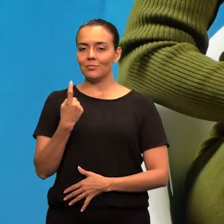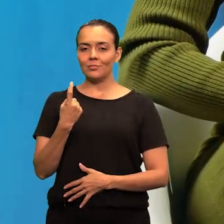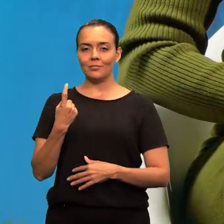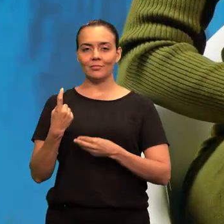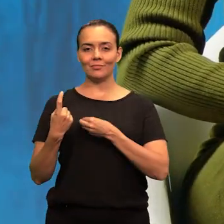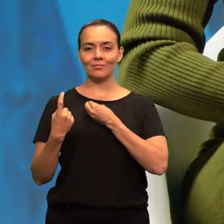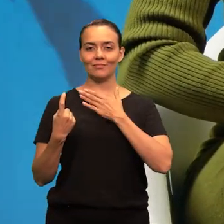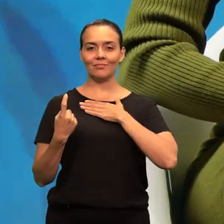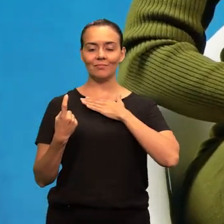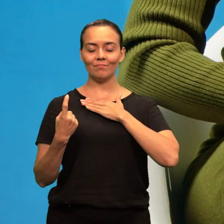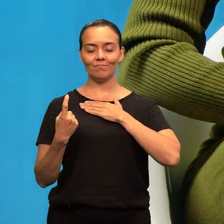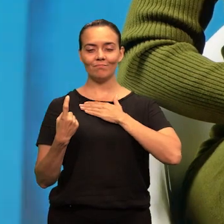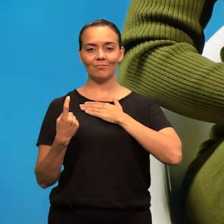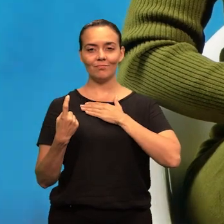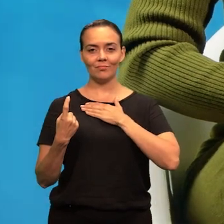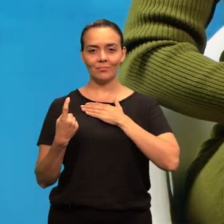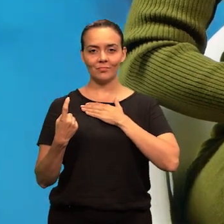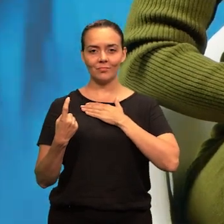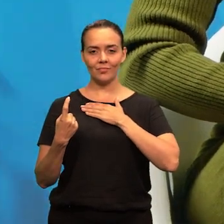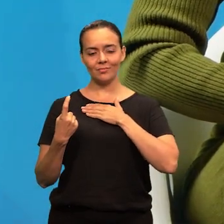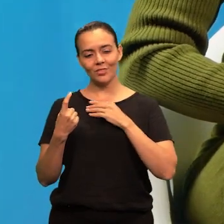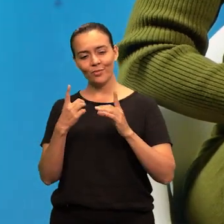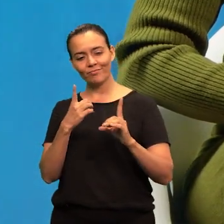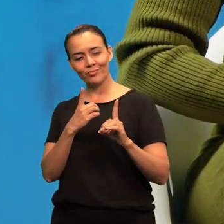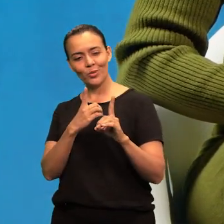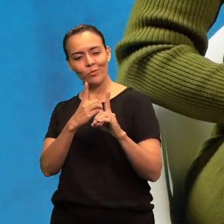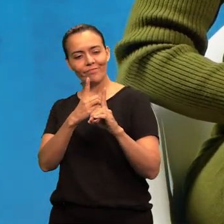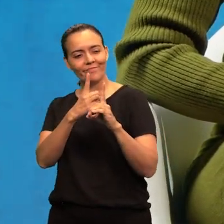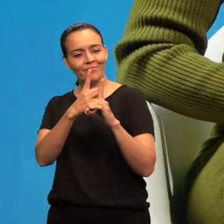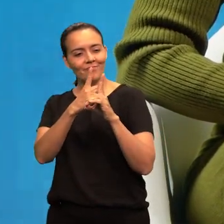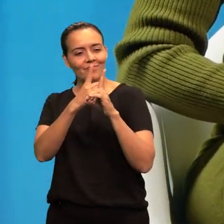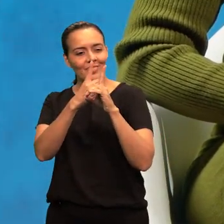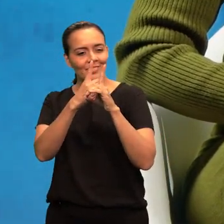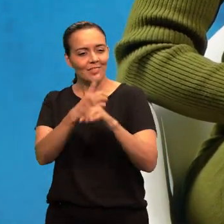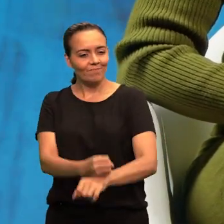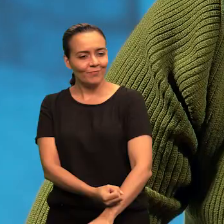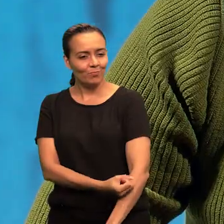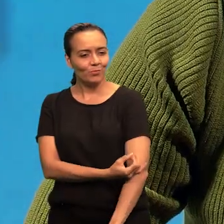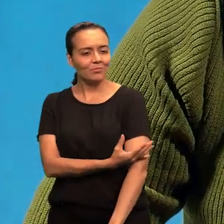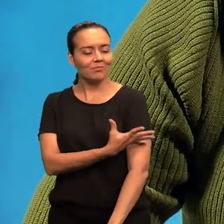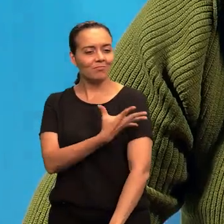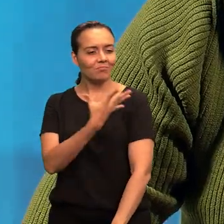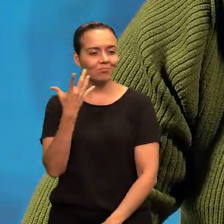ir ao encontro daquilo que pulsa, do pulsional,